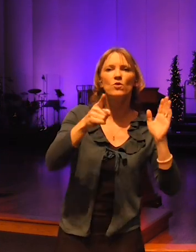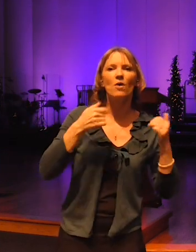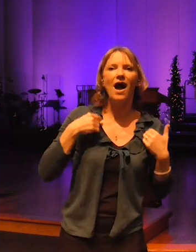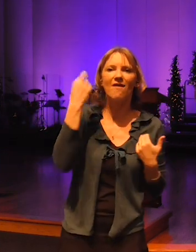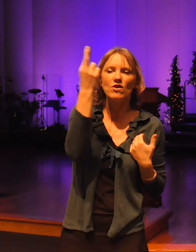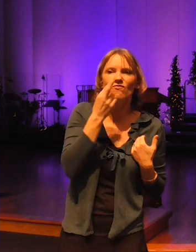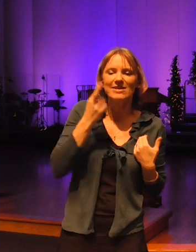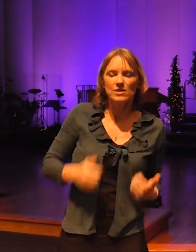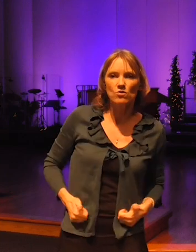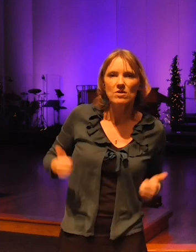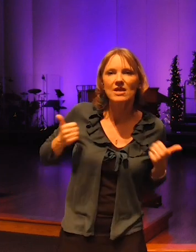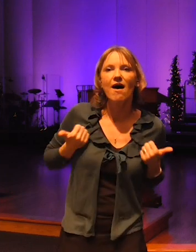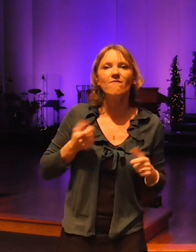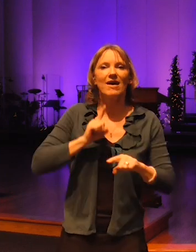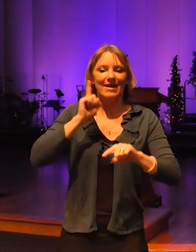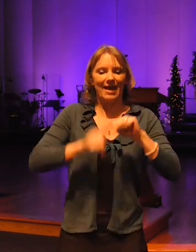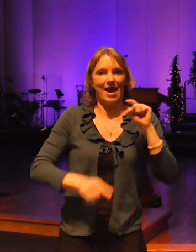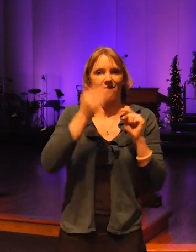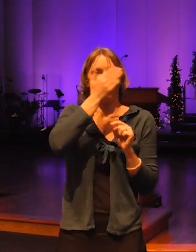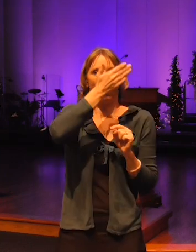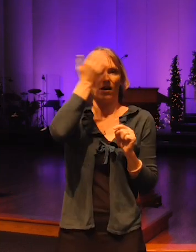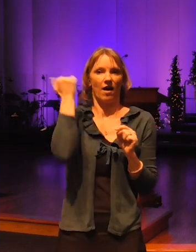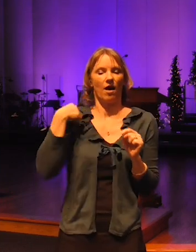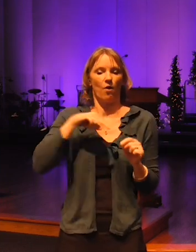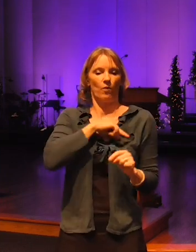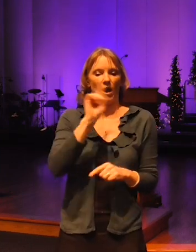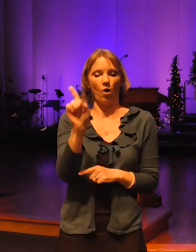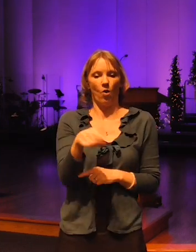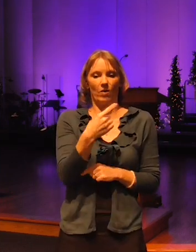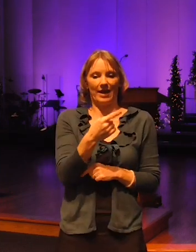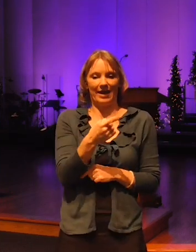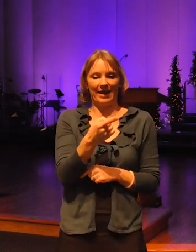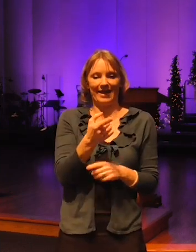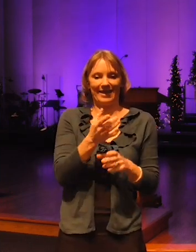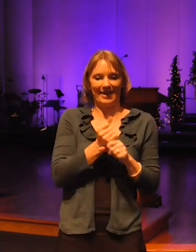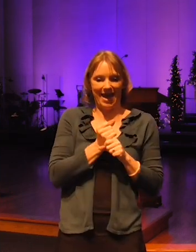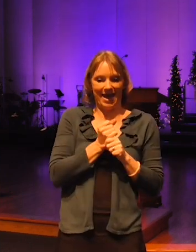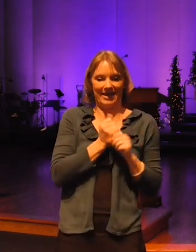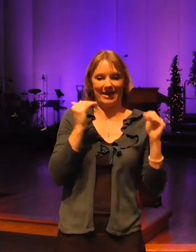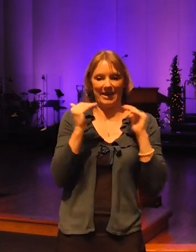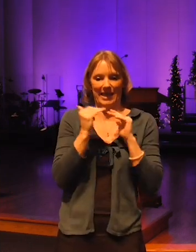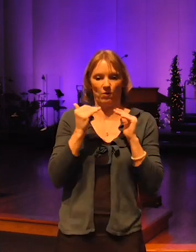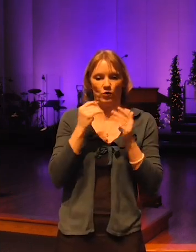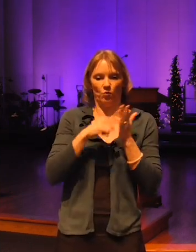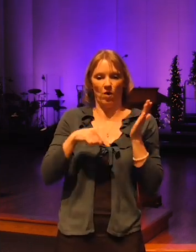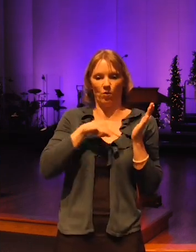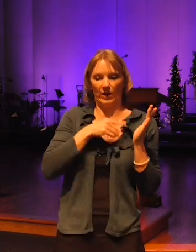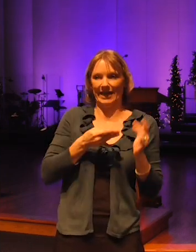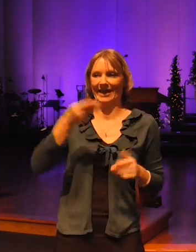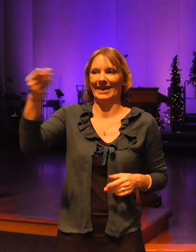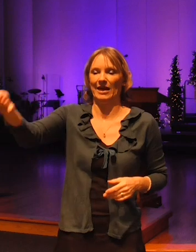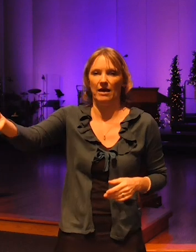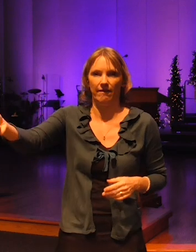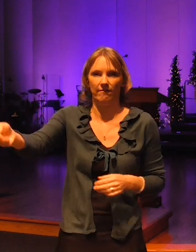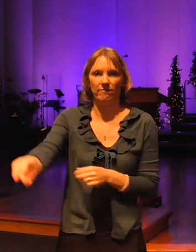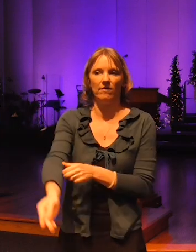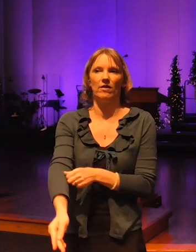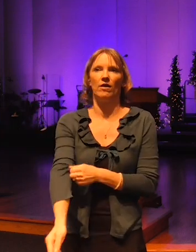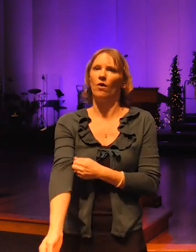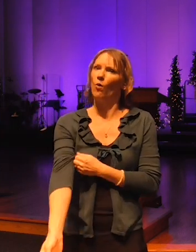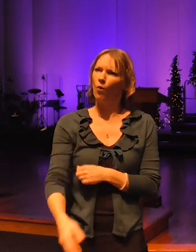olvidar solo recibimos lo que damos no hay nada más profundo que ser corregido por el